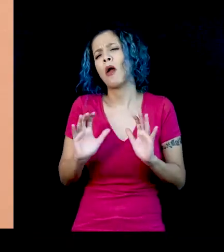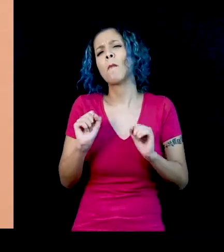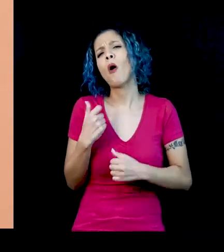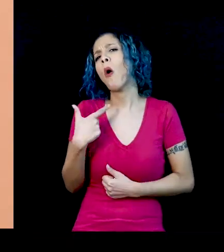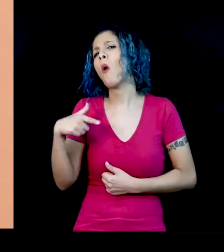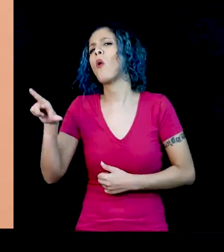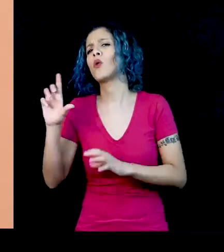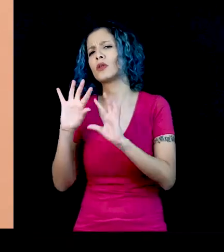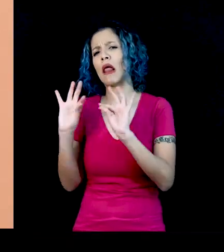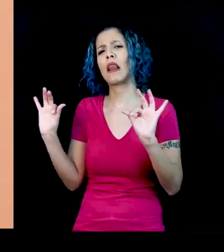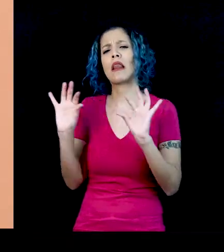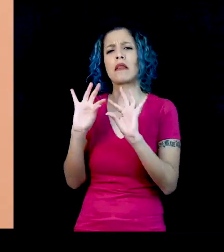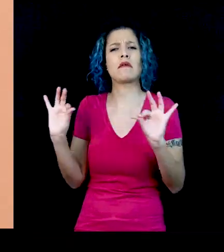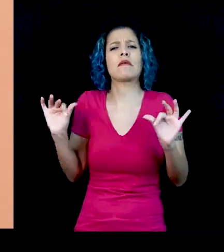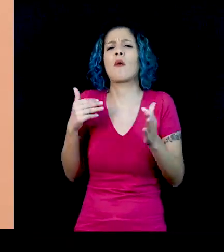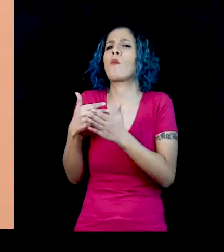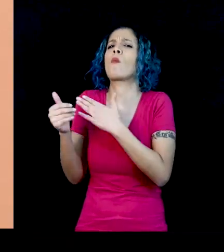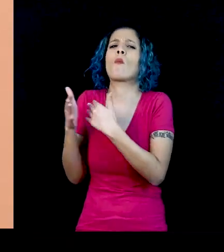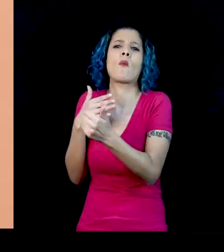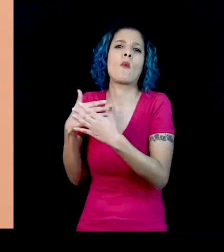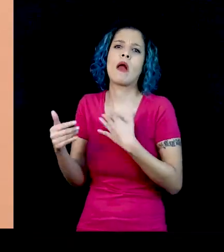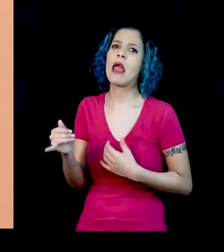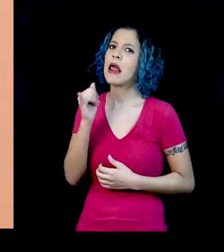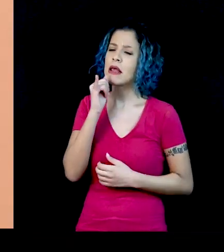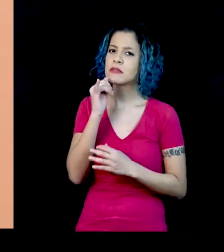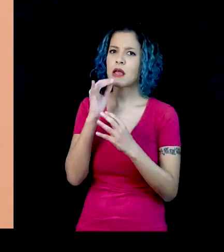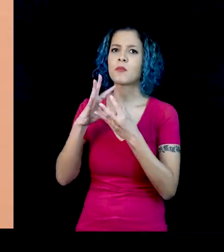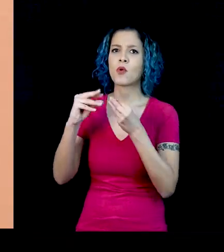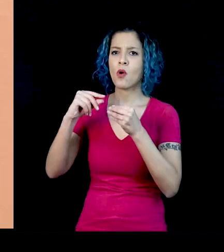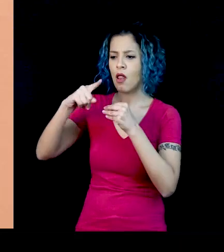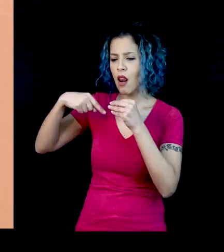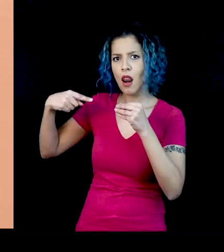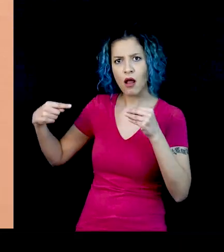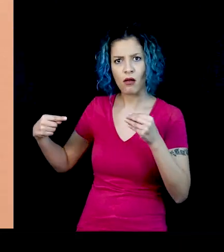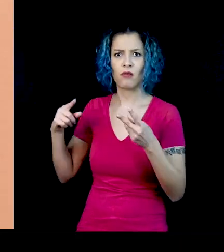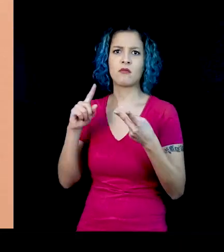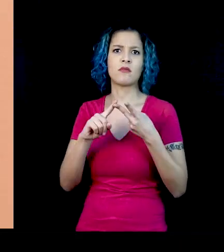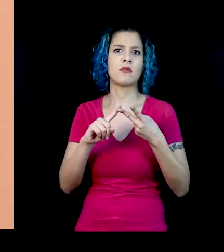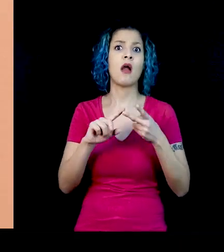pode ser qualquer tipo de linha, pode ser lã ou fita.